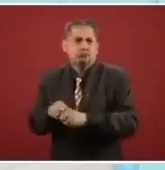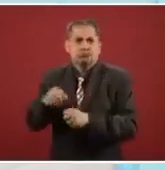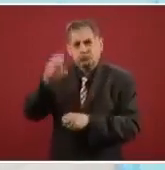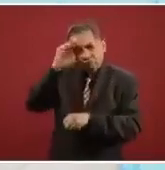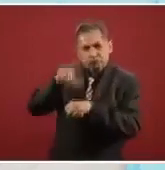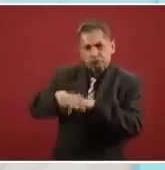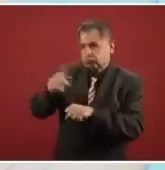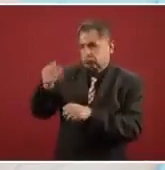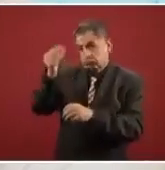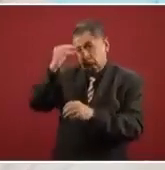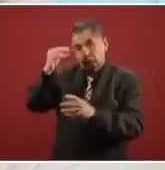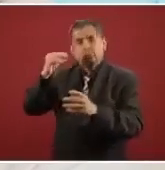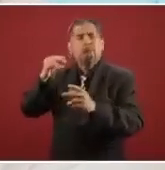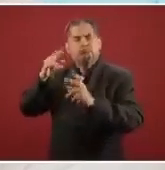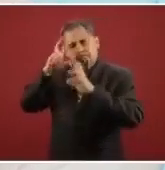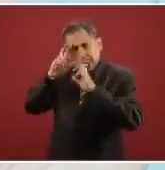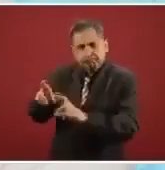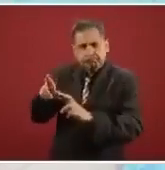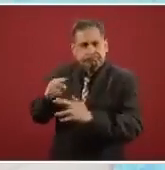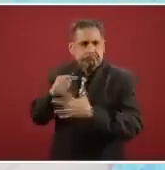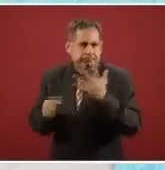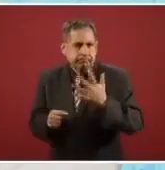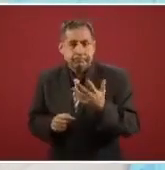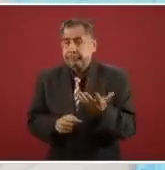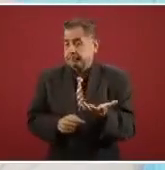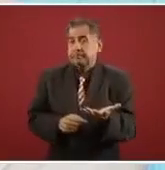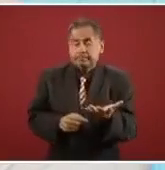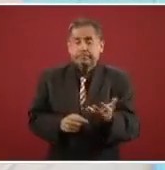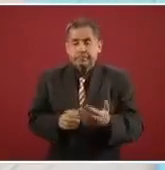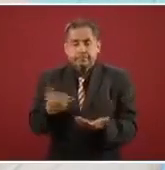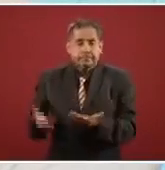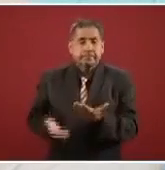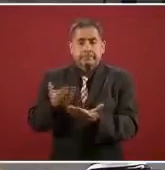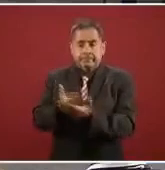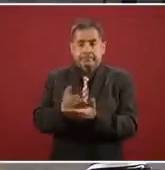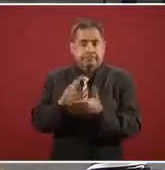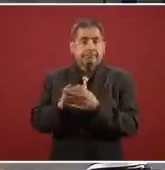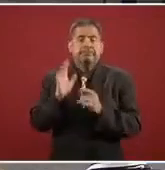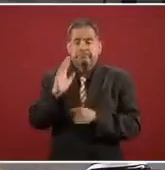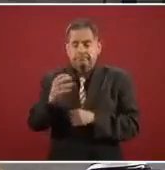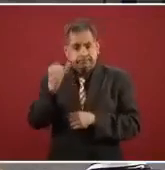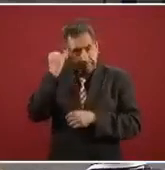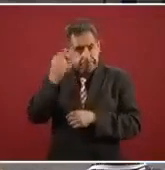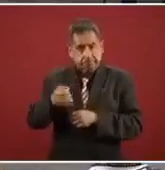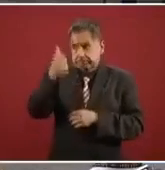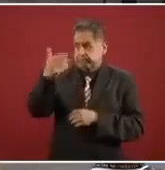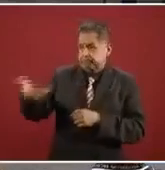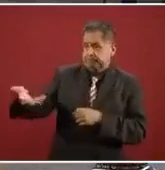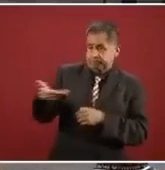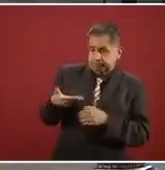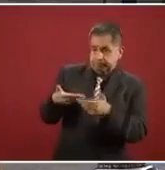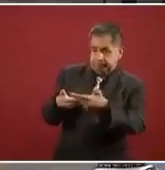Estos han sido los principales planteamientos que han emanado de estas asambleas y también